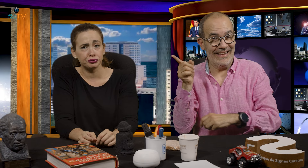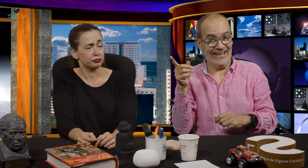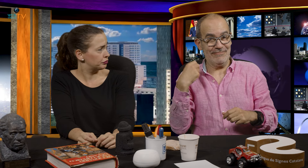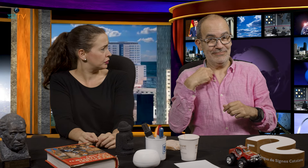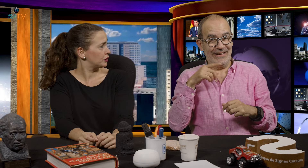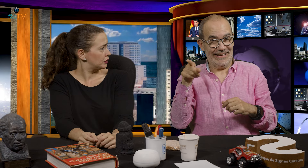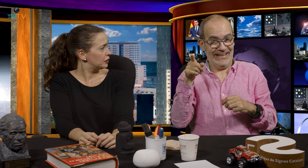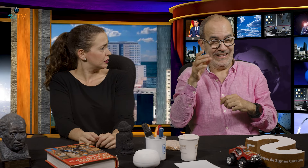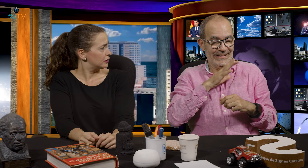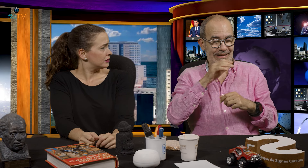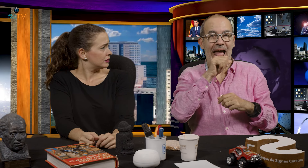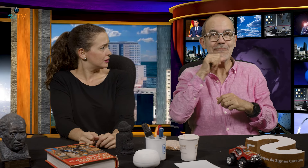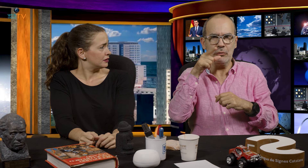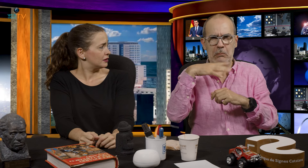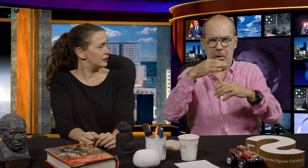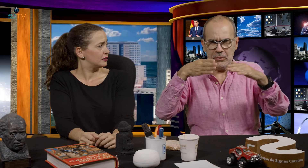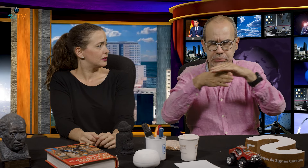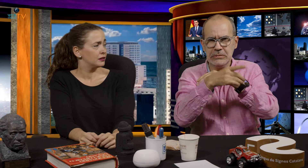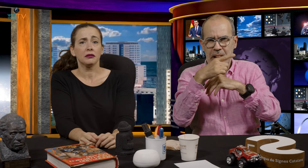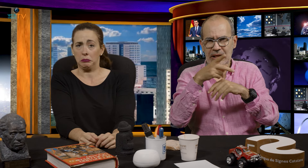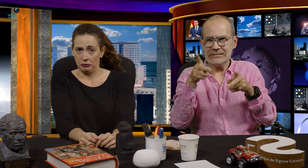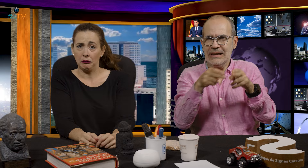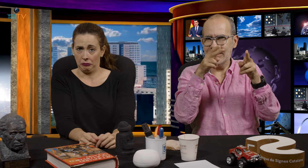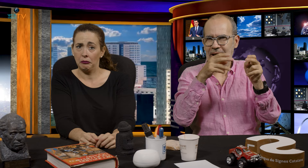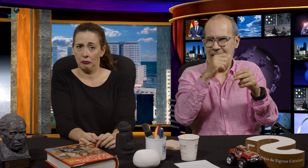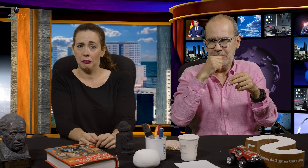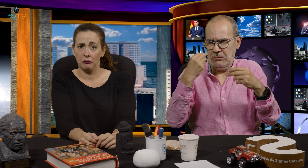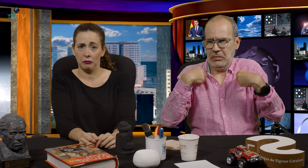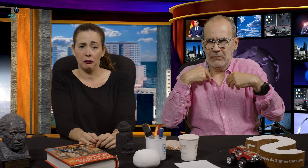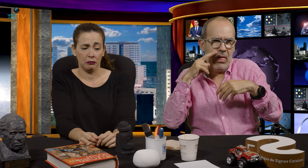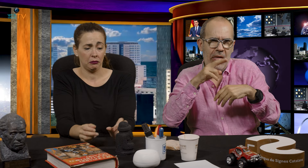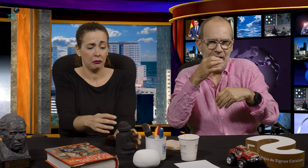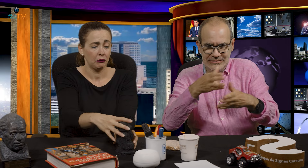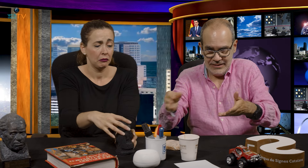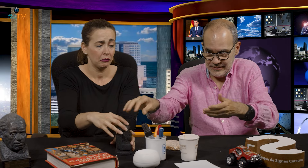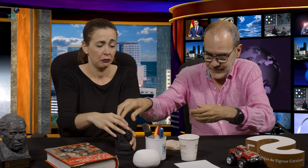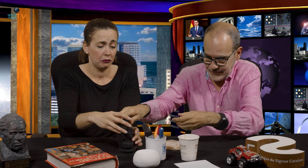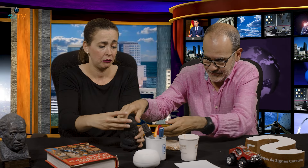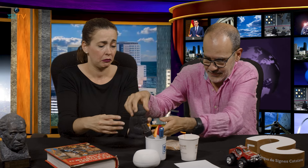Esta serie la podéis ver en Amazon Prime y seguro que la disfrutaréis mucho.